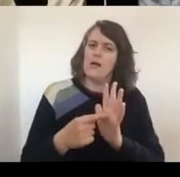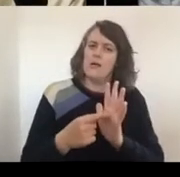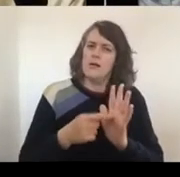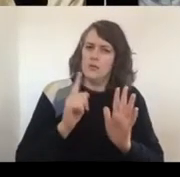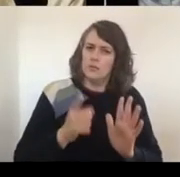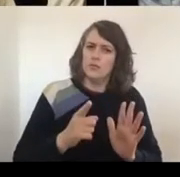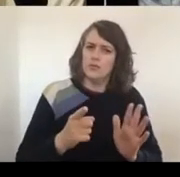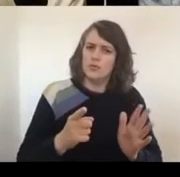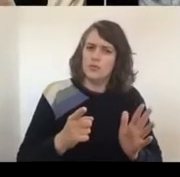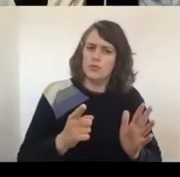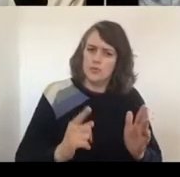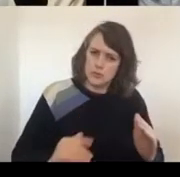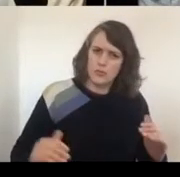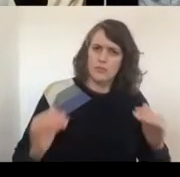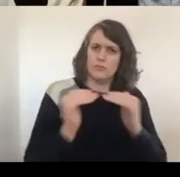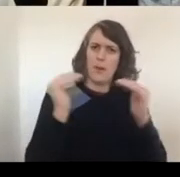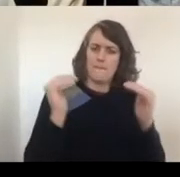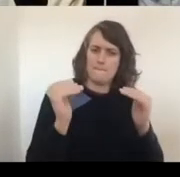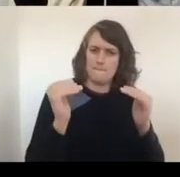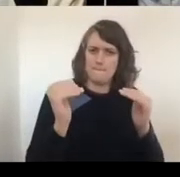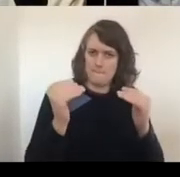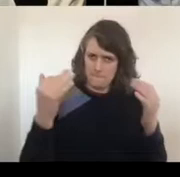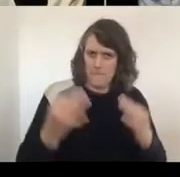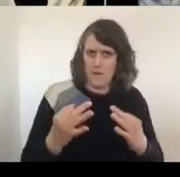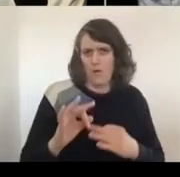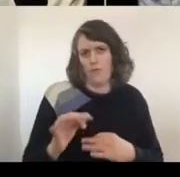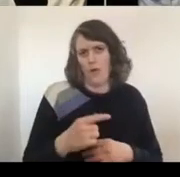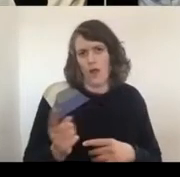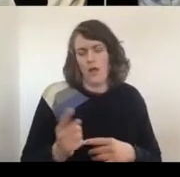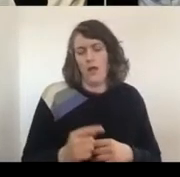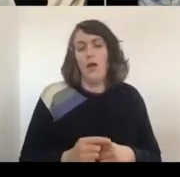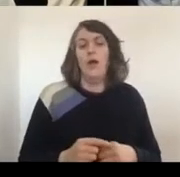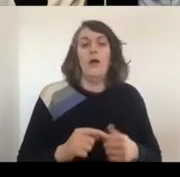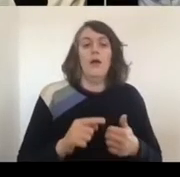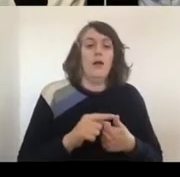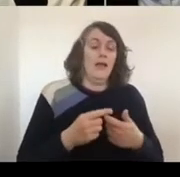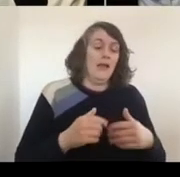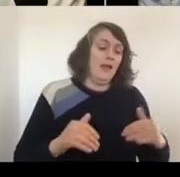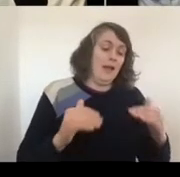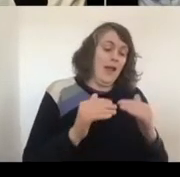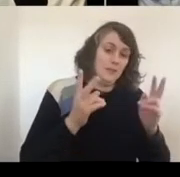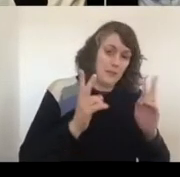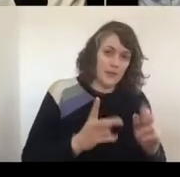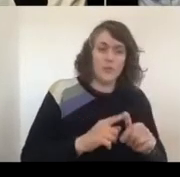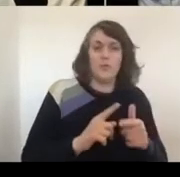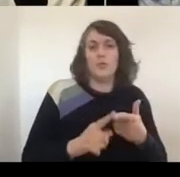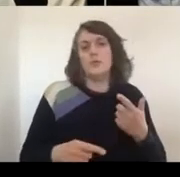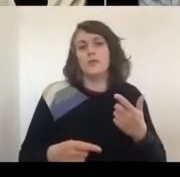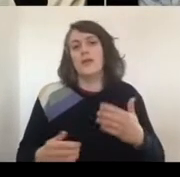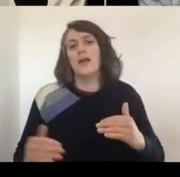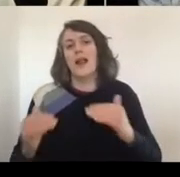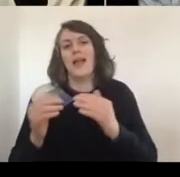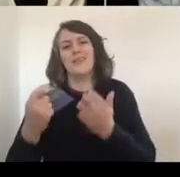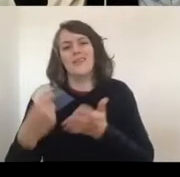passiert. Der zweite Punkt ist Wertigkeit. Und das ist der schwierigere Punkt, weil